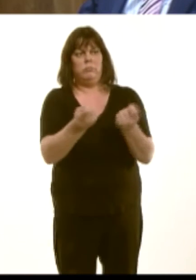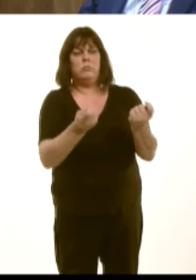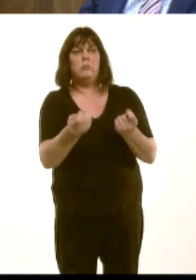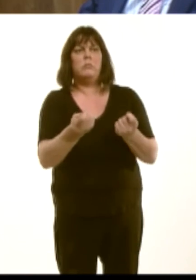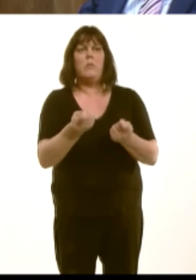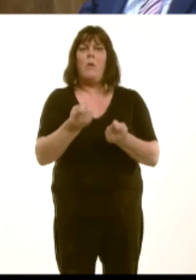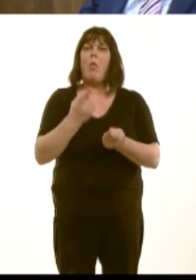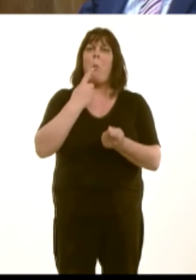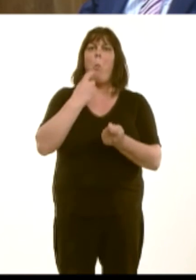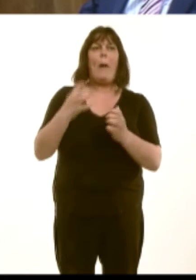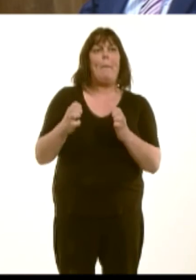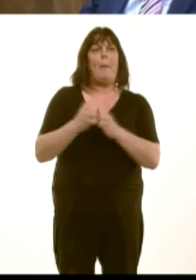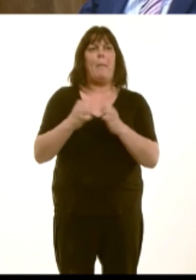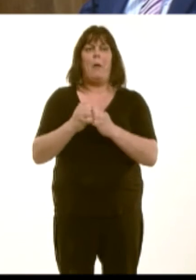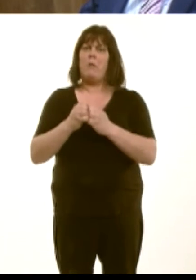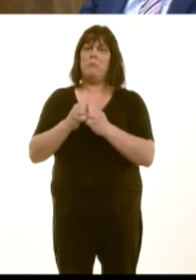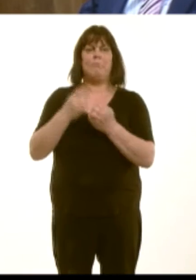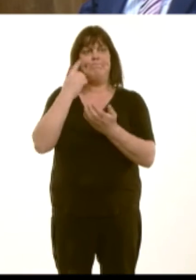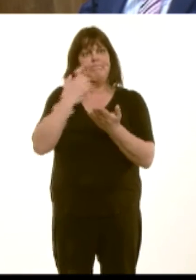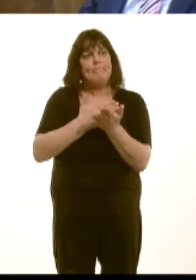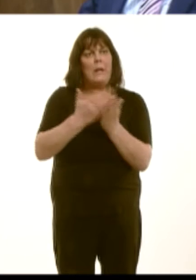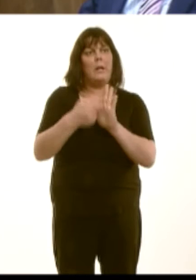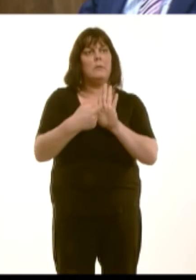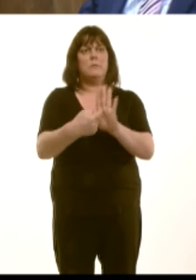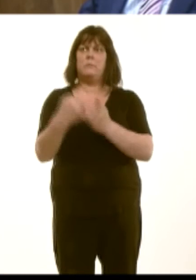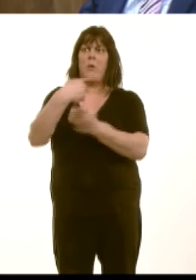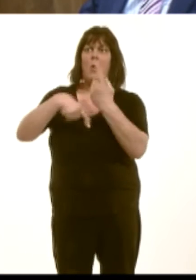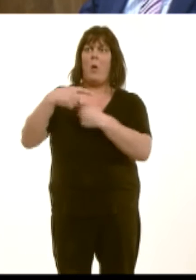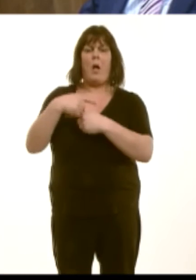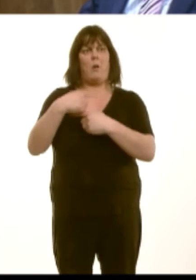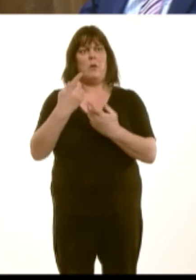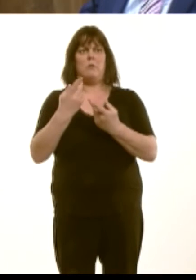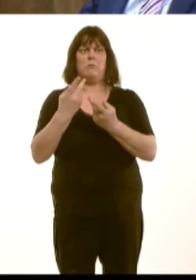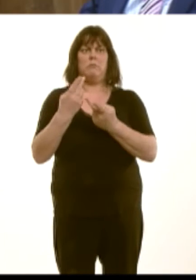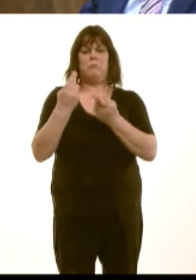Allwn ni ddim ‚ thrin pob un ohonyn nhw yn yr un ffordd, achos y gwahanol meintiau